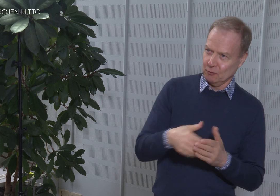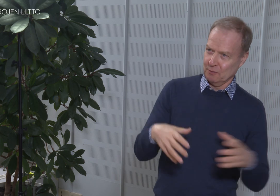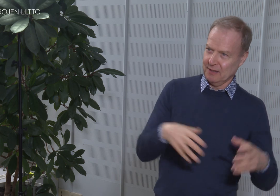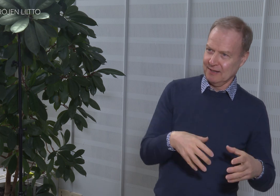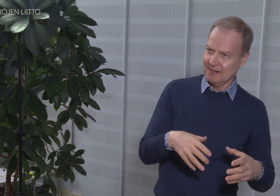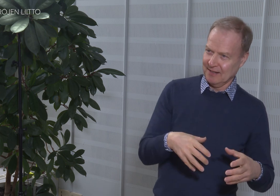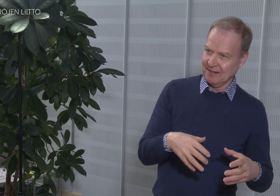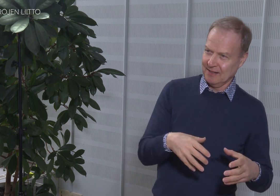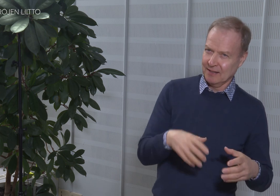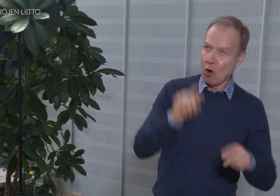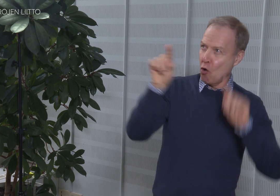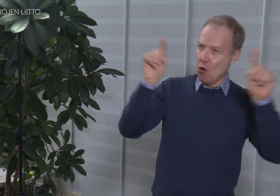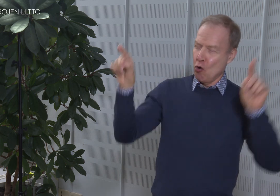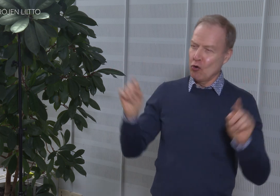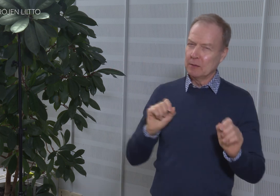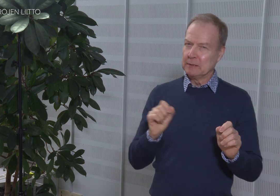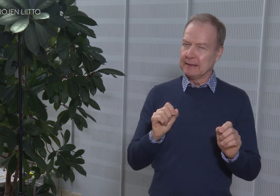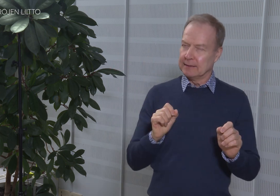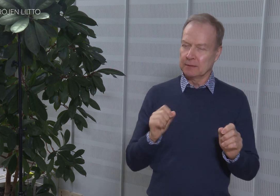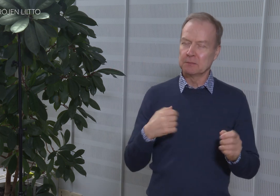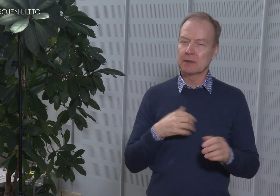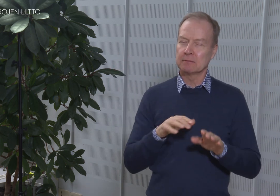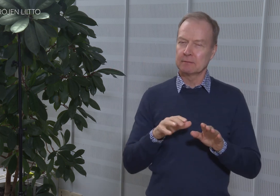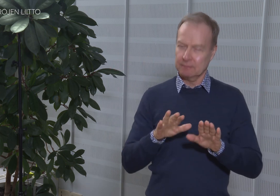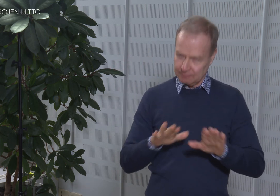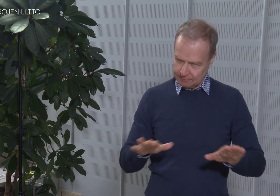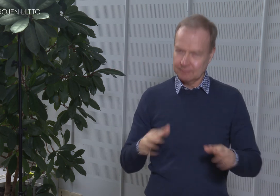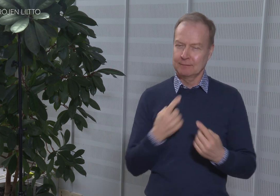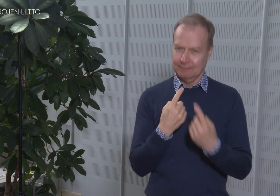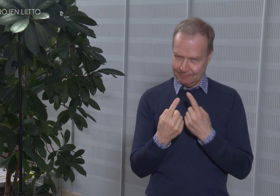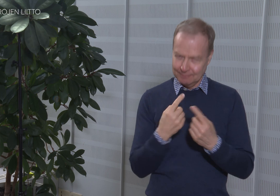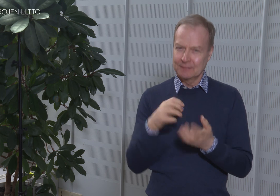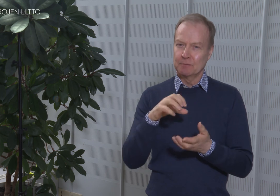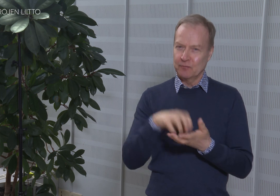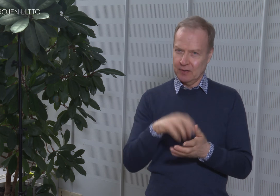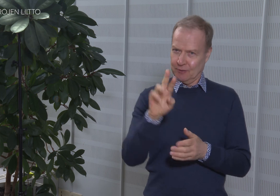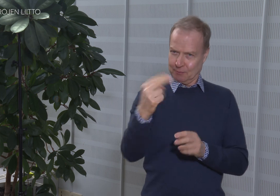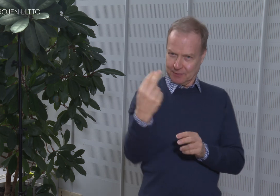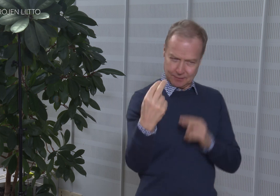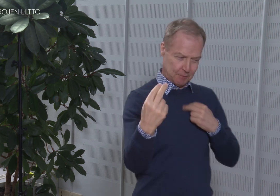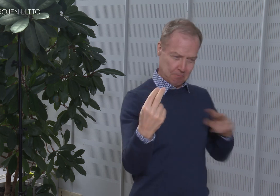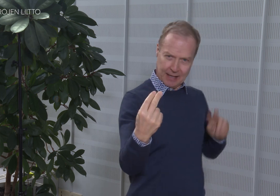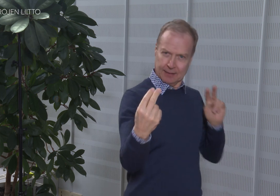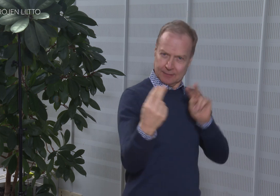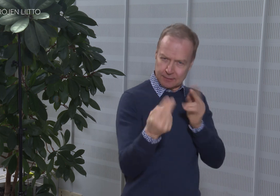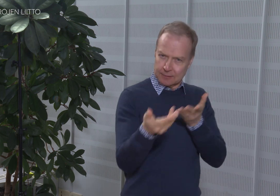meidän viittomakielisten yhteisölle. Meidän täytyy keskustella asiasta sekä valtion että meidän näkökulmastamme -